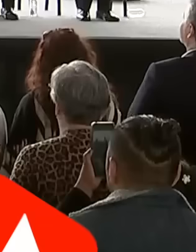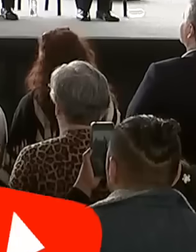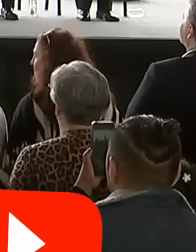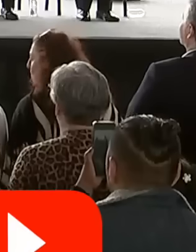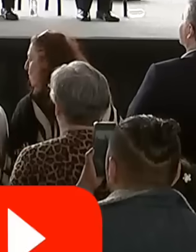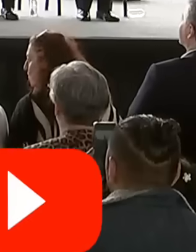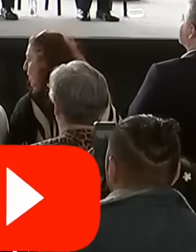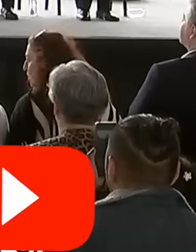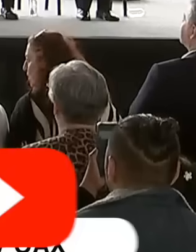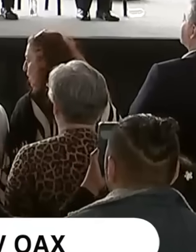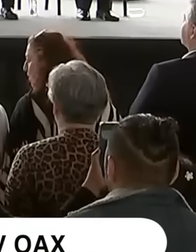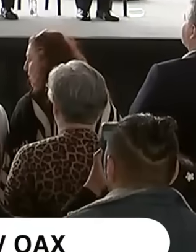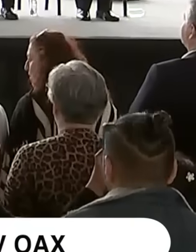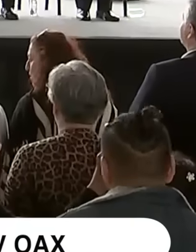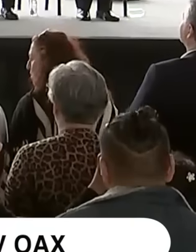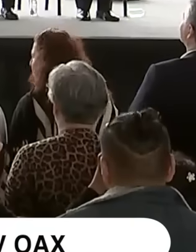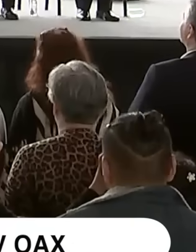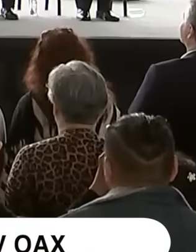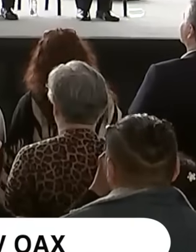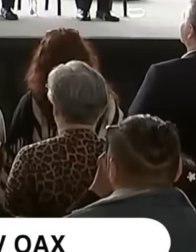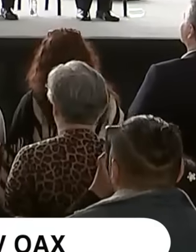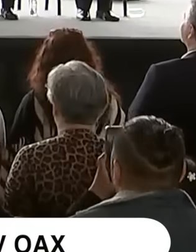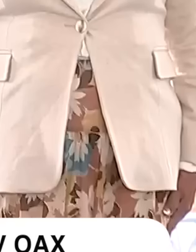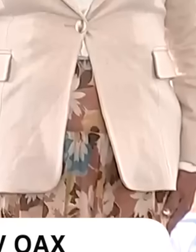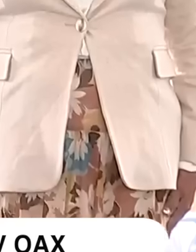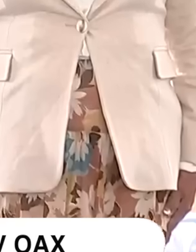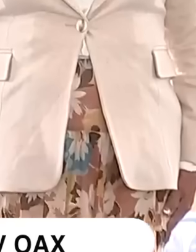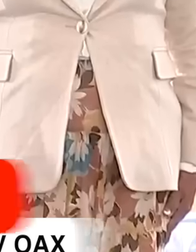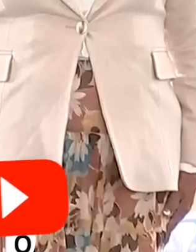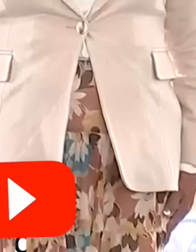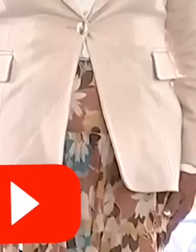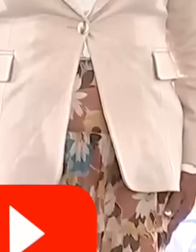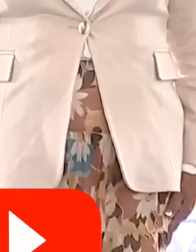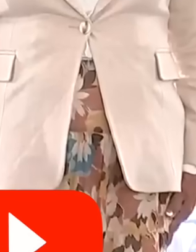Se hace una respetuosa invitación a la presidenta de México y distinguidos integrantes de la línea